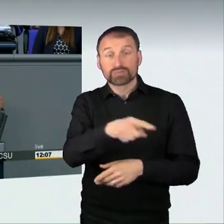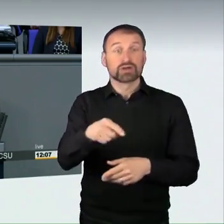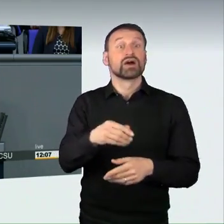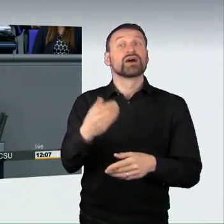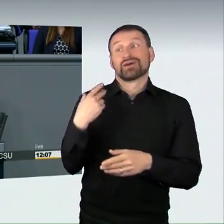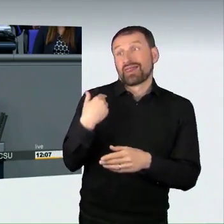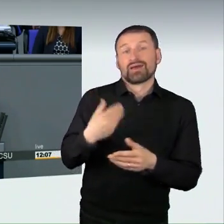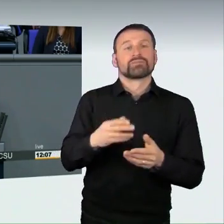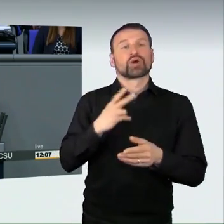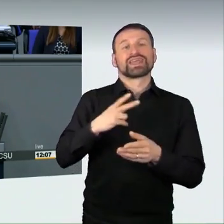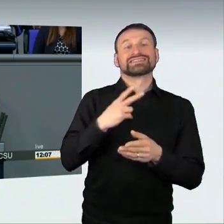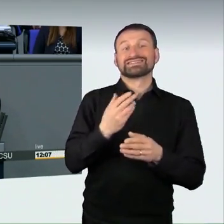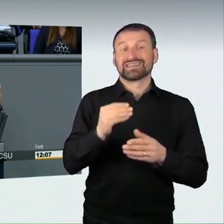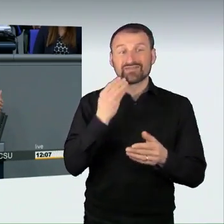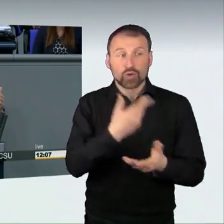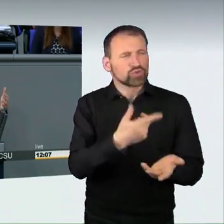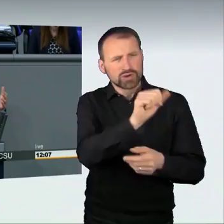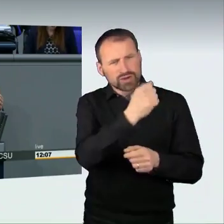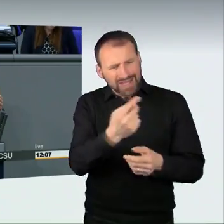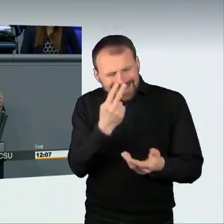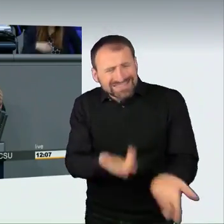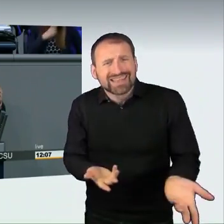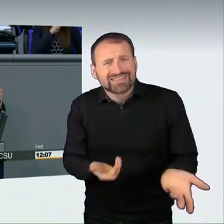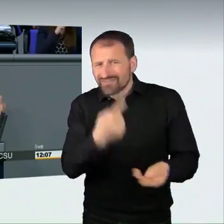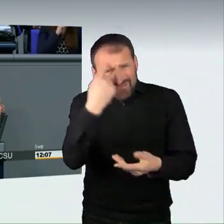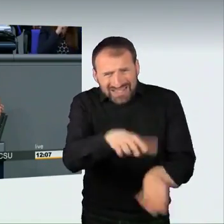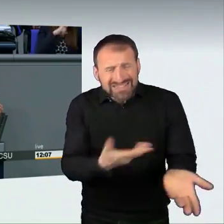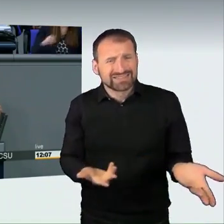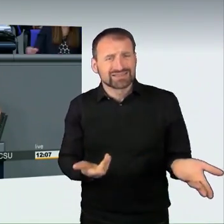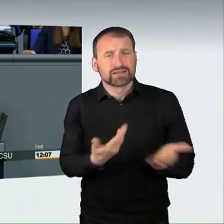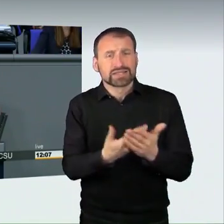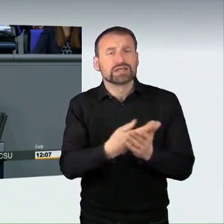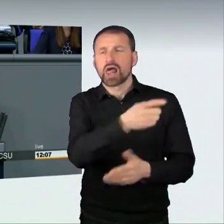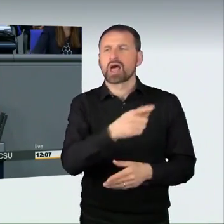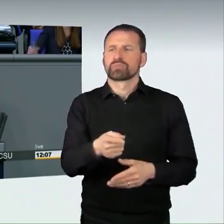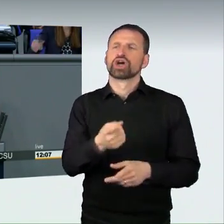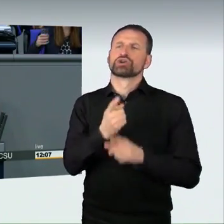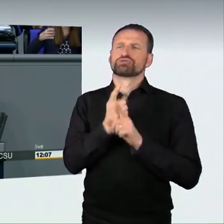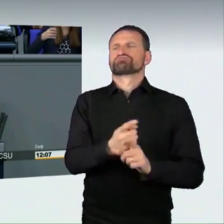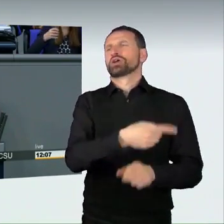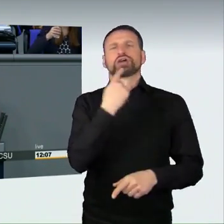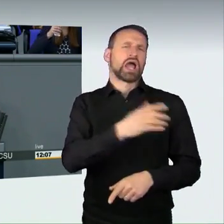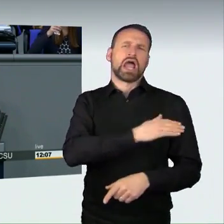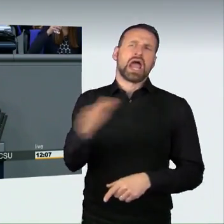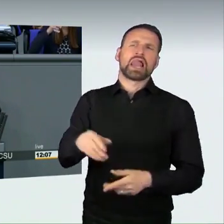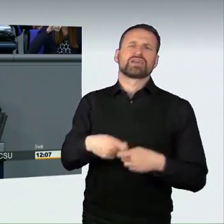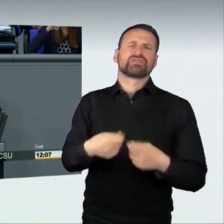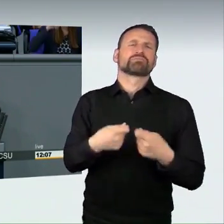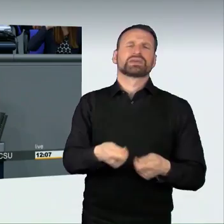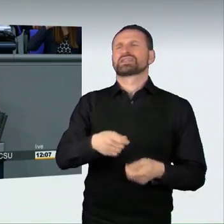an den Angeboten ablesen. Deswegen ist der Schluss, den Sie daraus ziehen, nämlich dass 95 Prozent der Vermieter betrügen würden, einfach nicht in Ordnung.